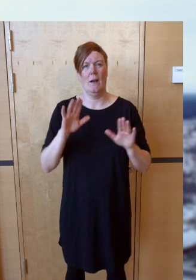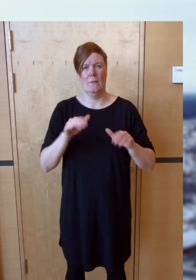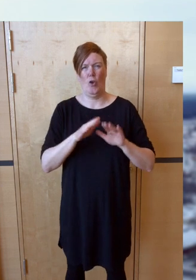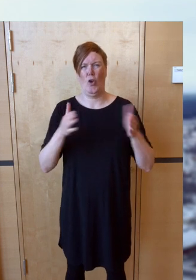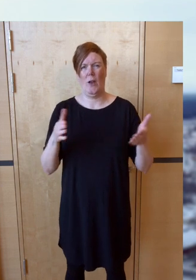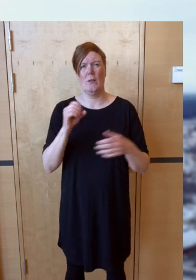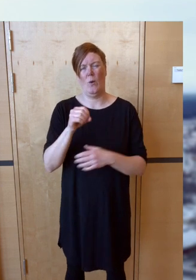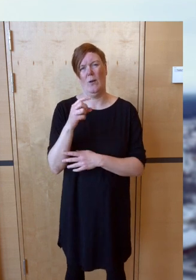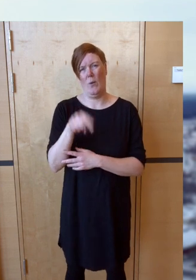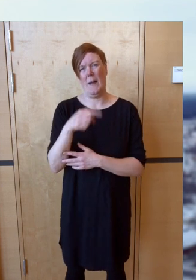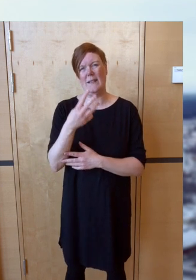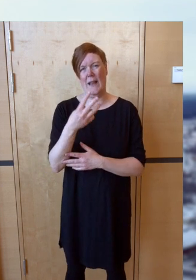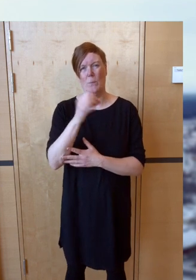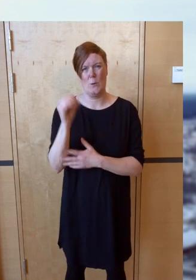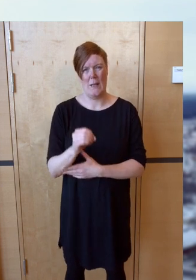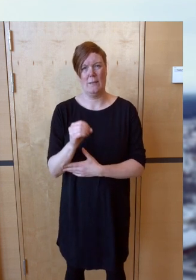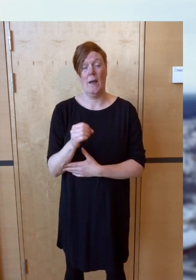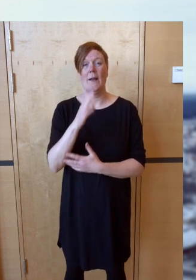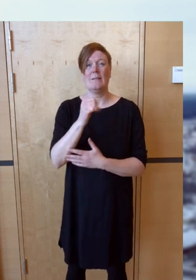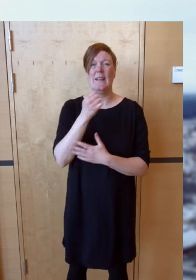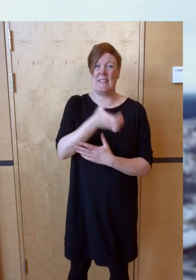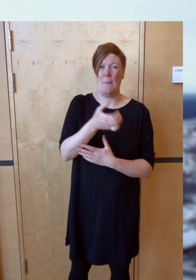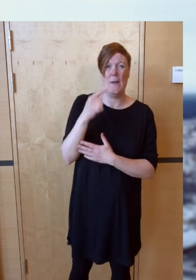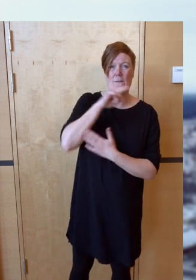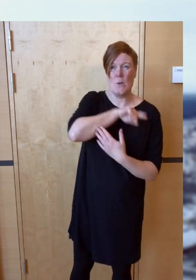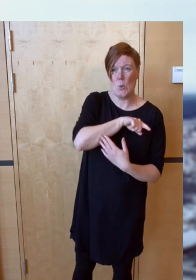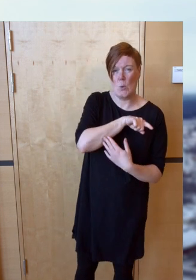Och i december 2020 så var ju den på 10 %